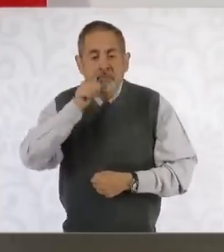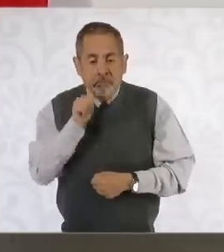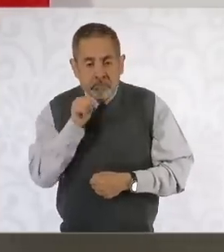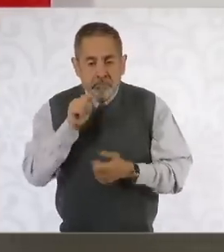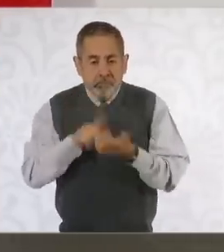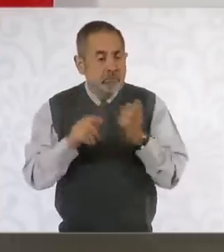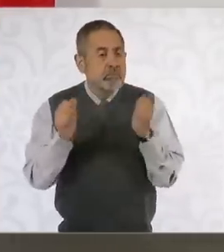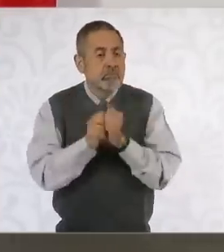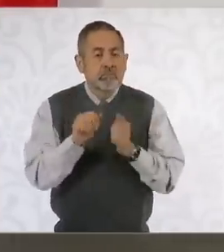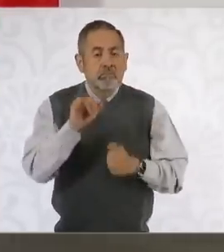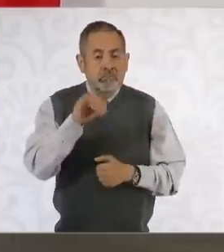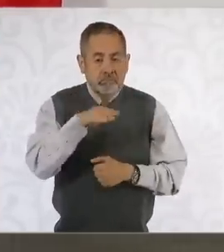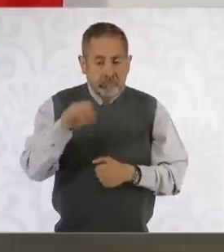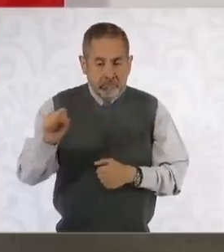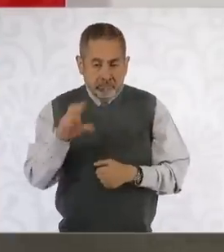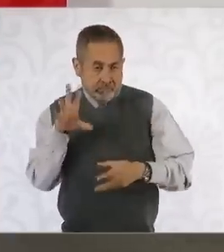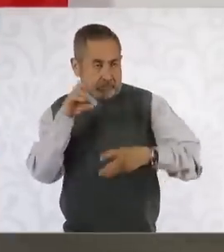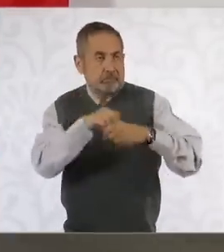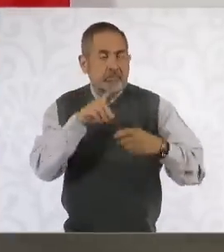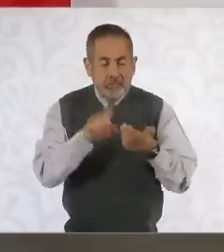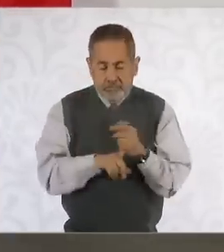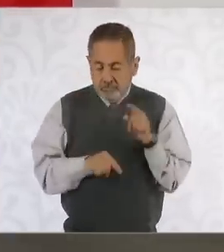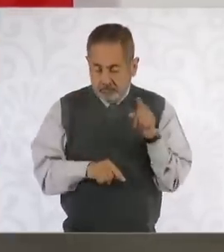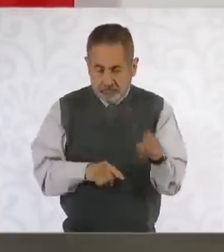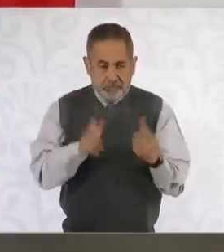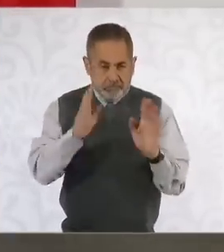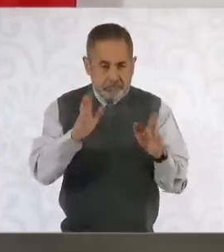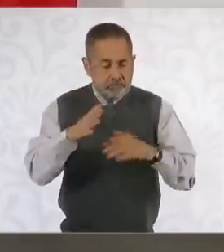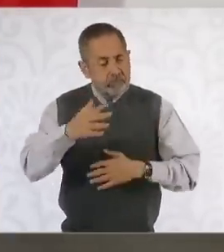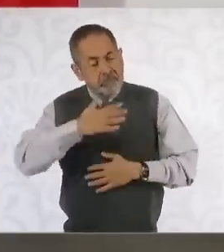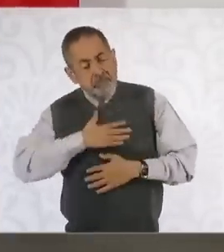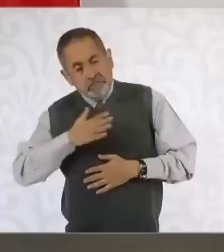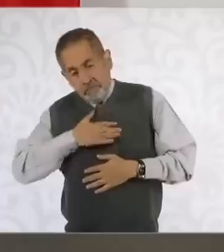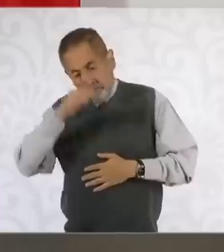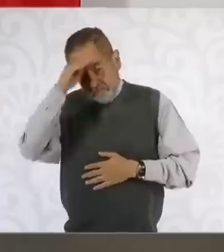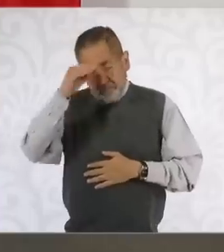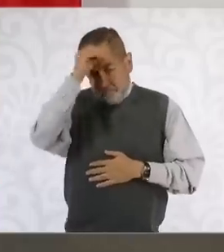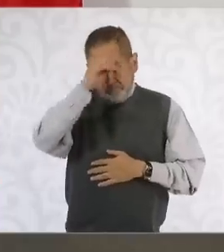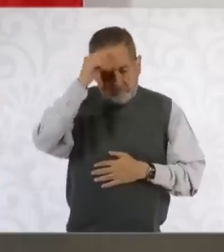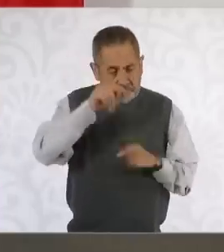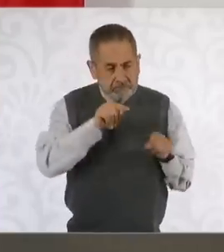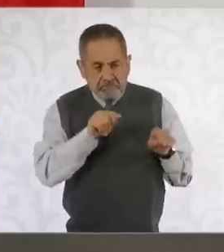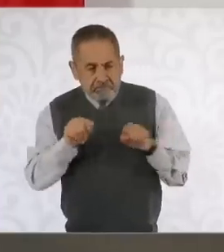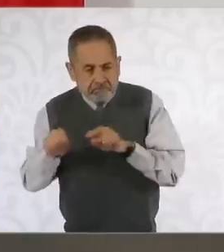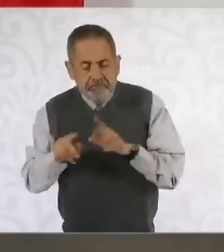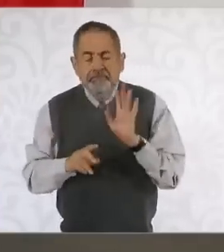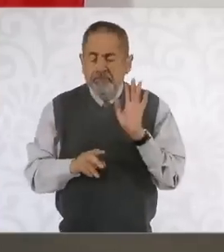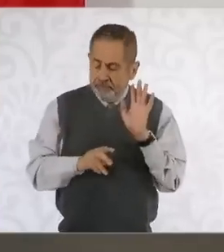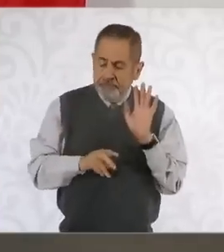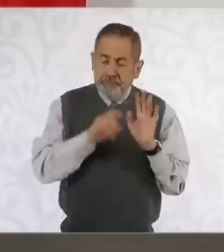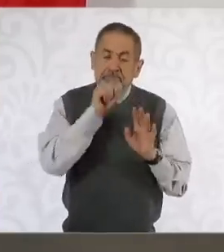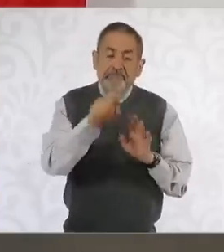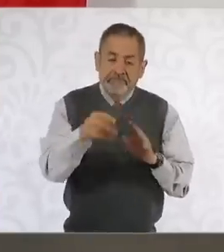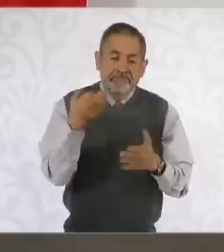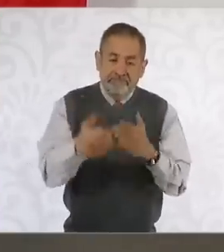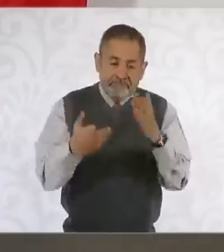del Seguro Social eh desde mi punto de vista también hay una deuda histórica con las mujeres